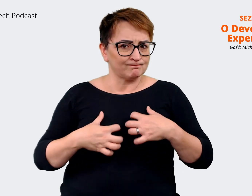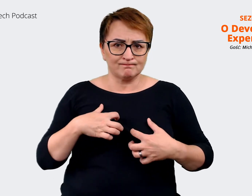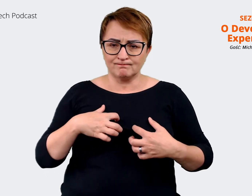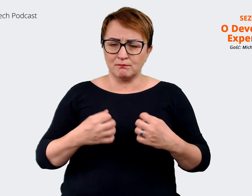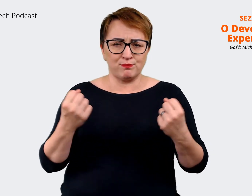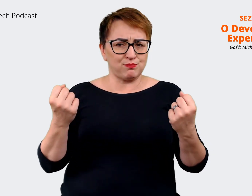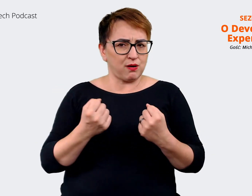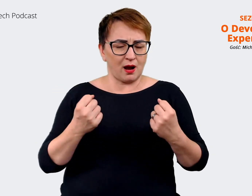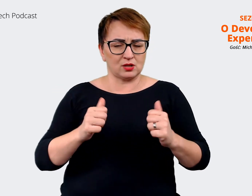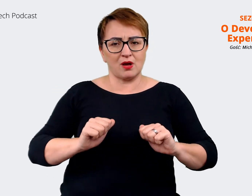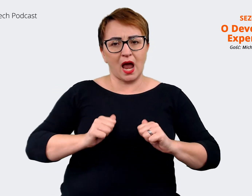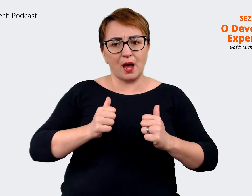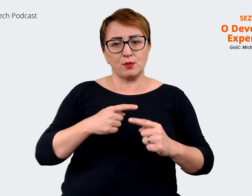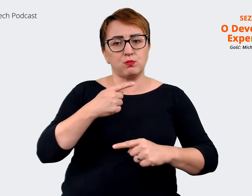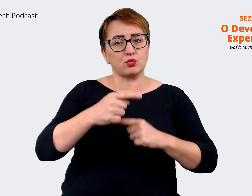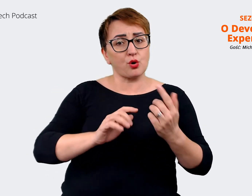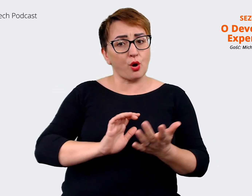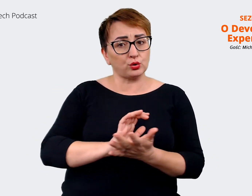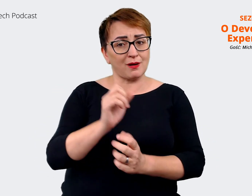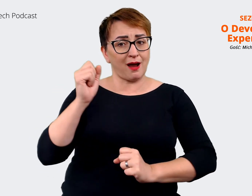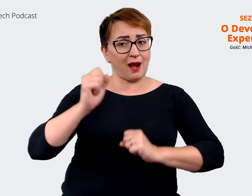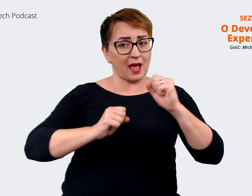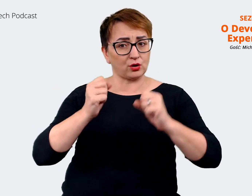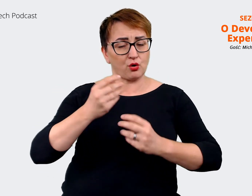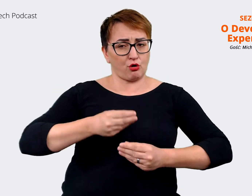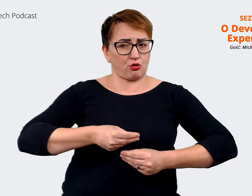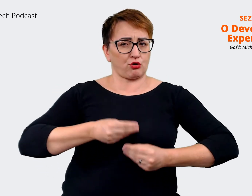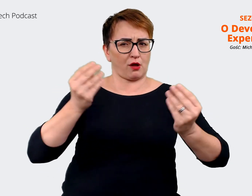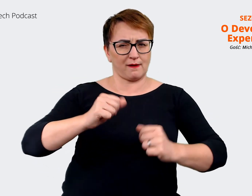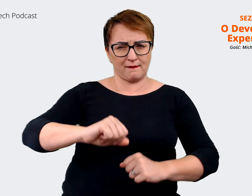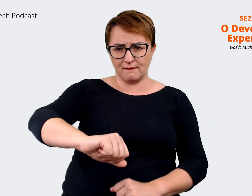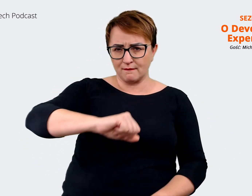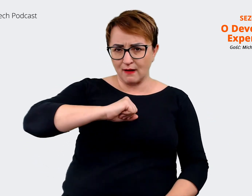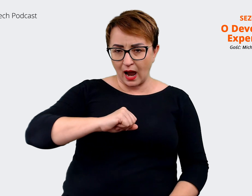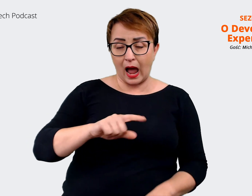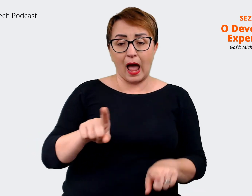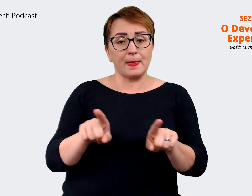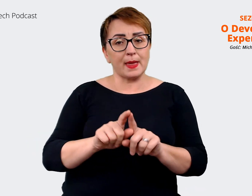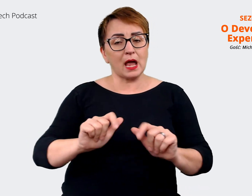zależy na tym, żeby zarówno produkt Allegro był fajny, rozwinięty, jak i żeby po prostu robili